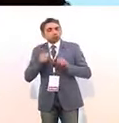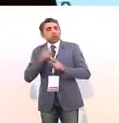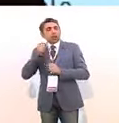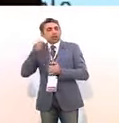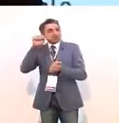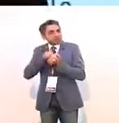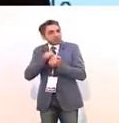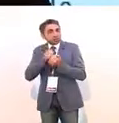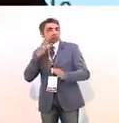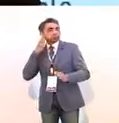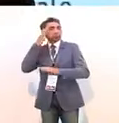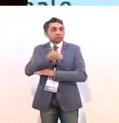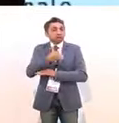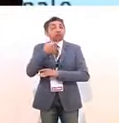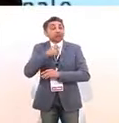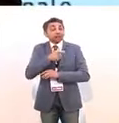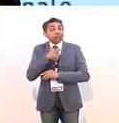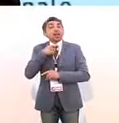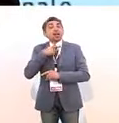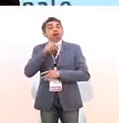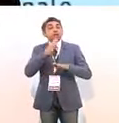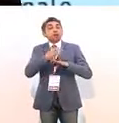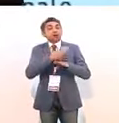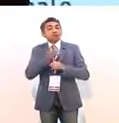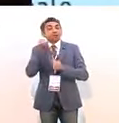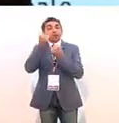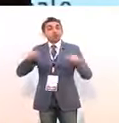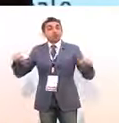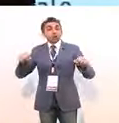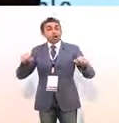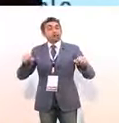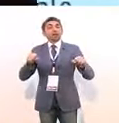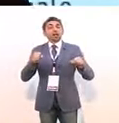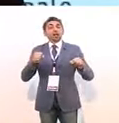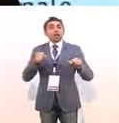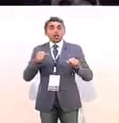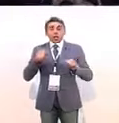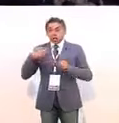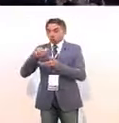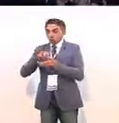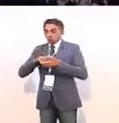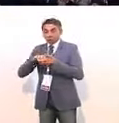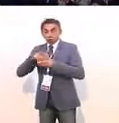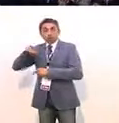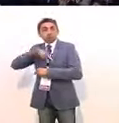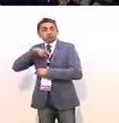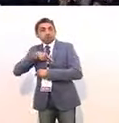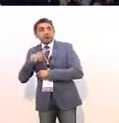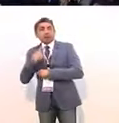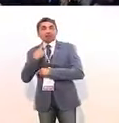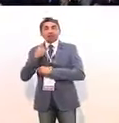noi siamo il Partito Democratico. Non siamo una società privata che ha un contratto di